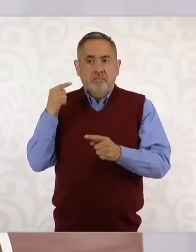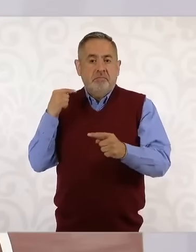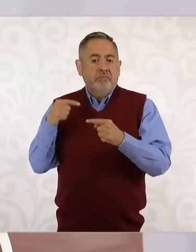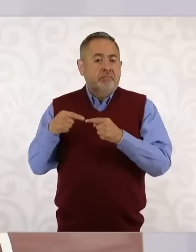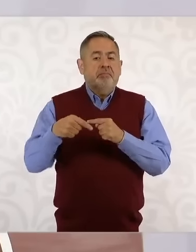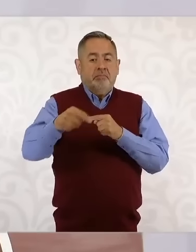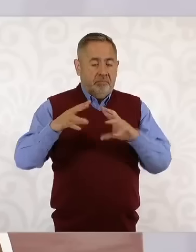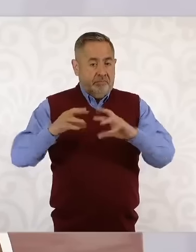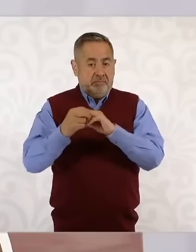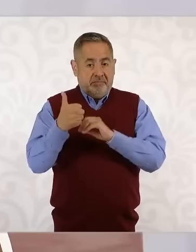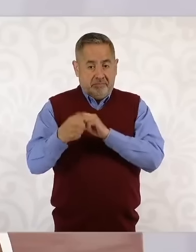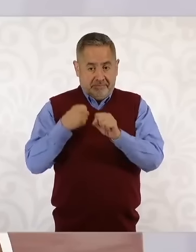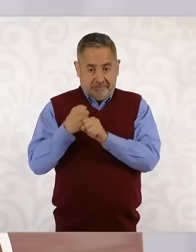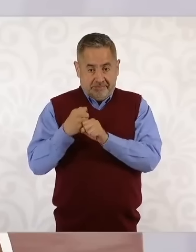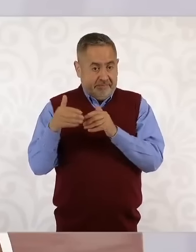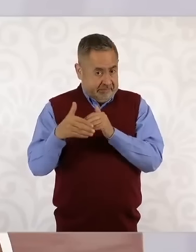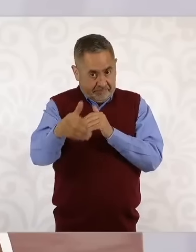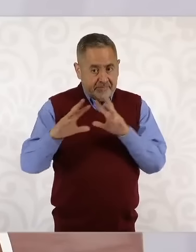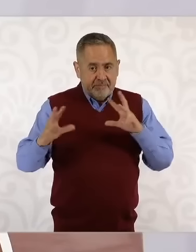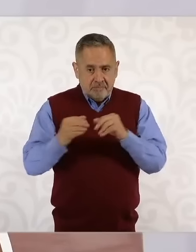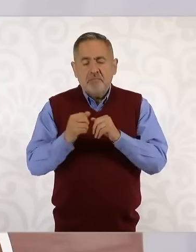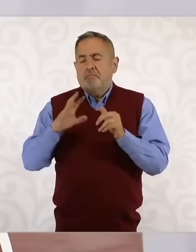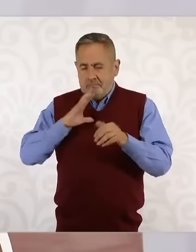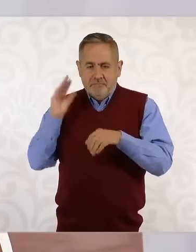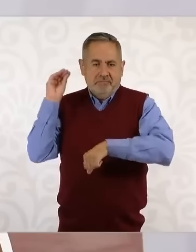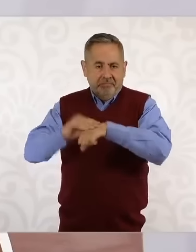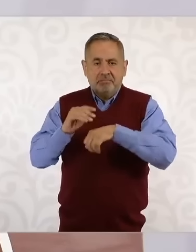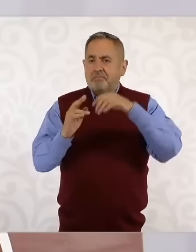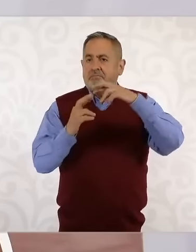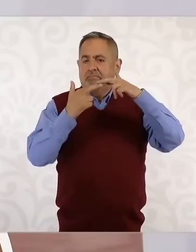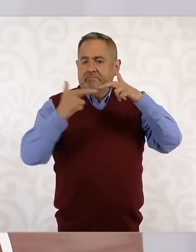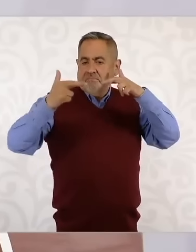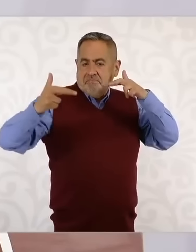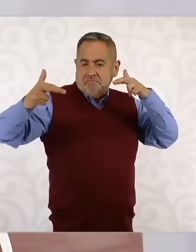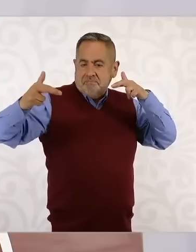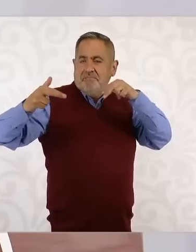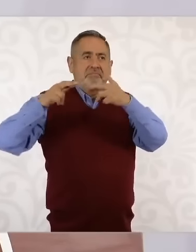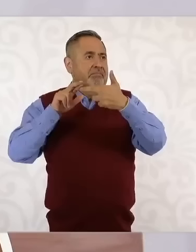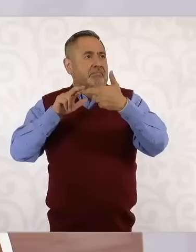están programadas obras también de transmisión. Ahora, la el financiamiento de estas obras también